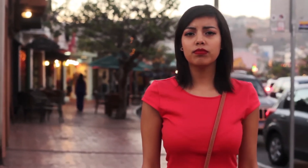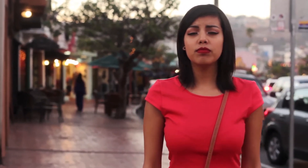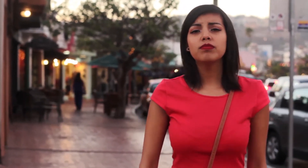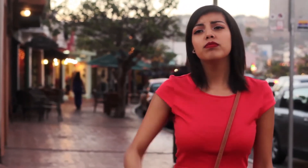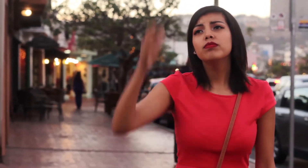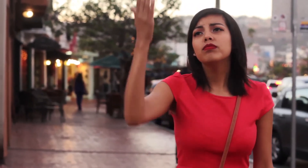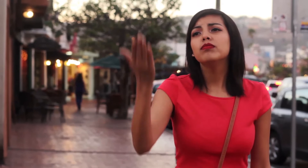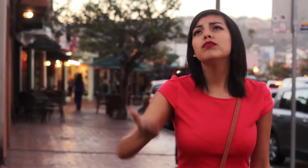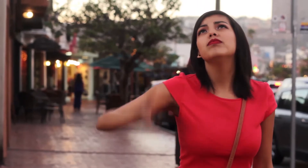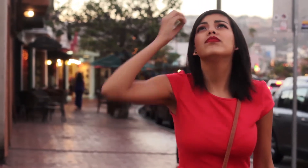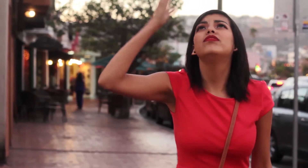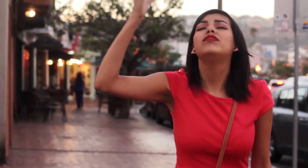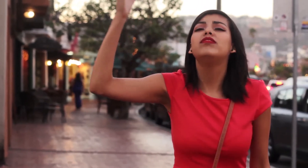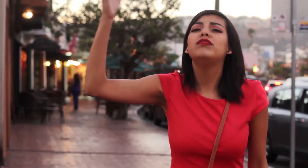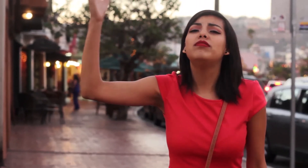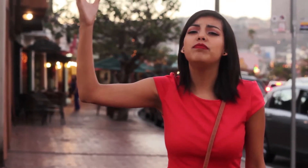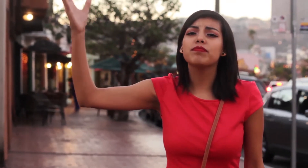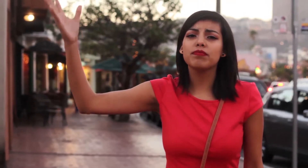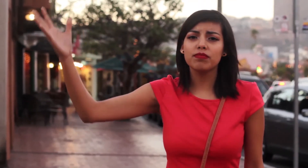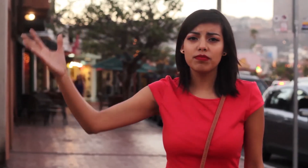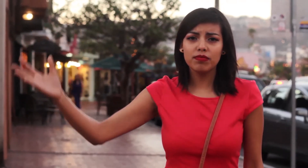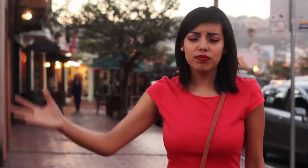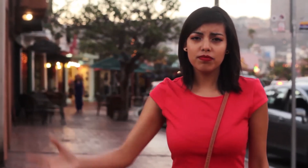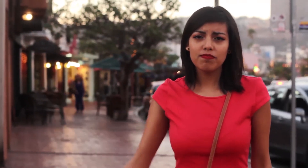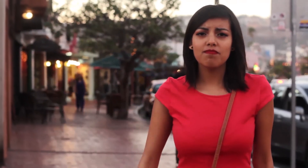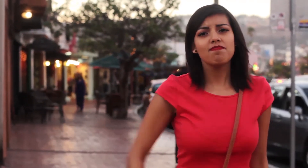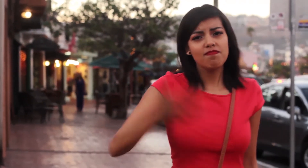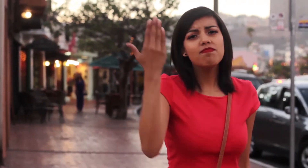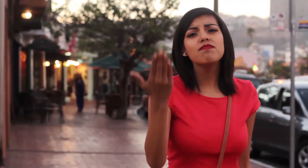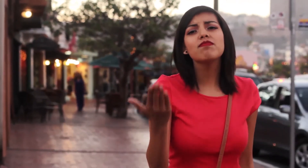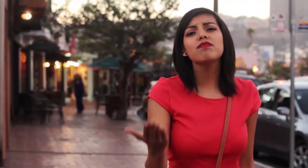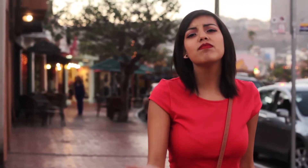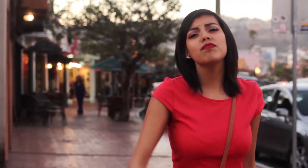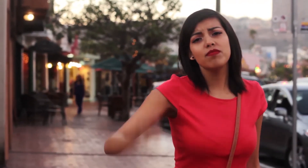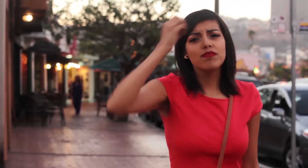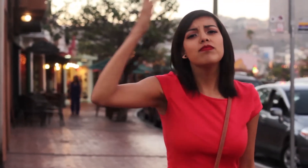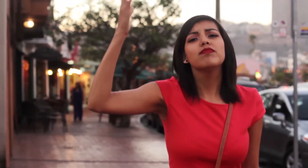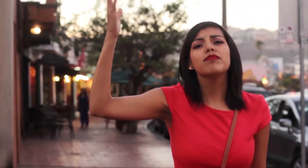te voy a olvidar